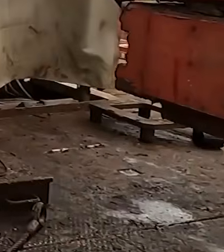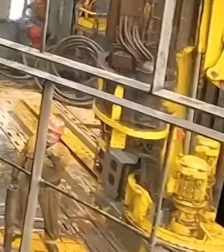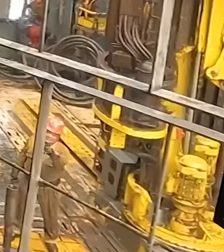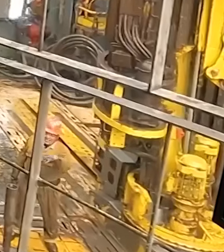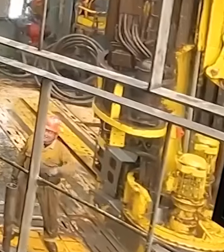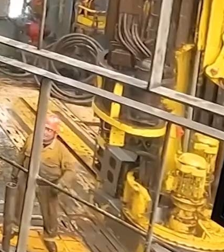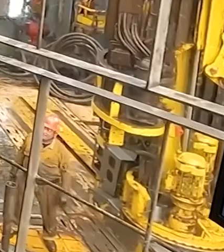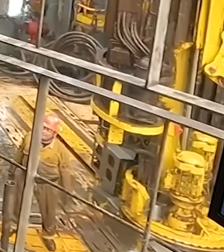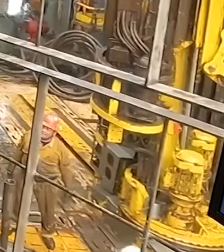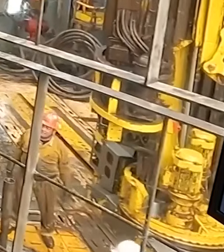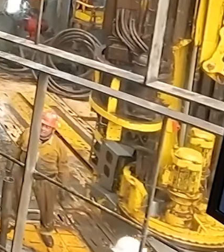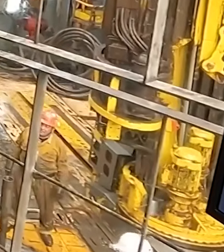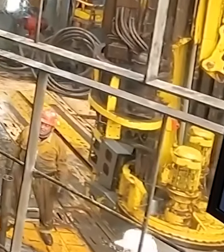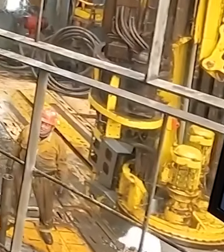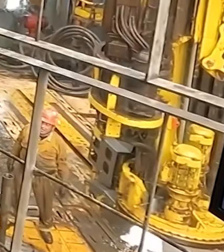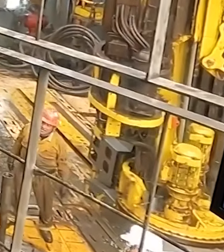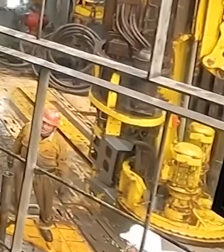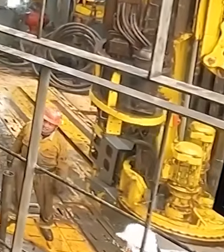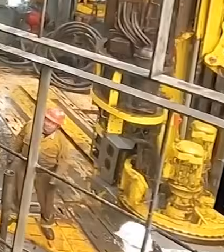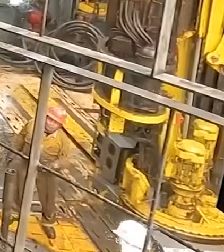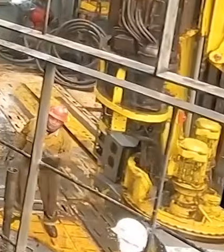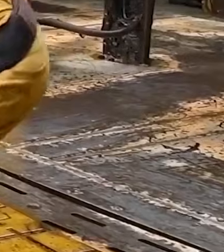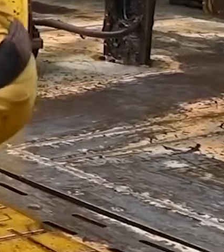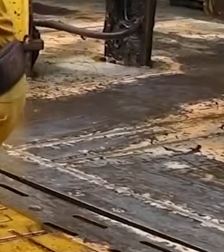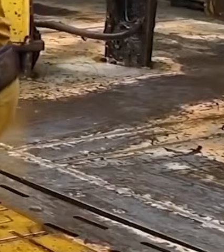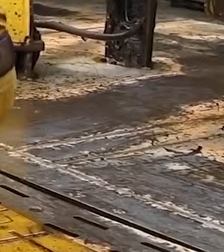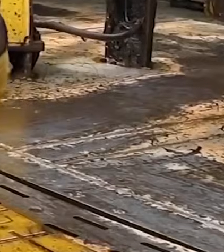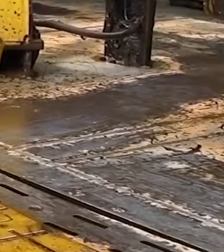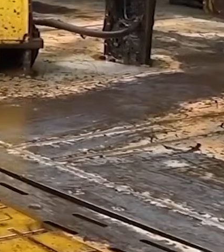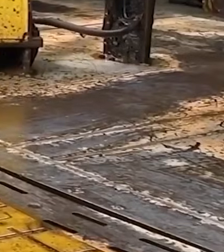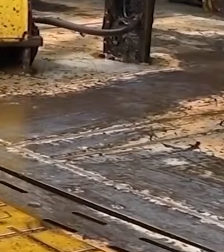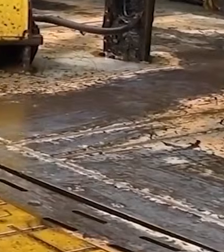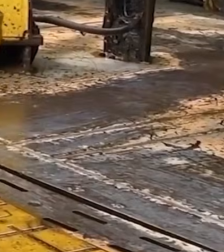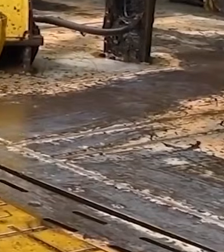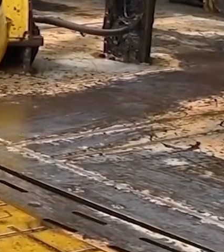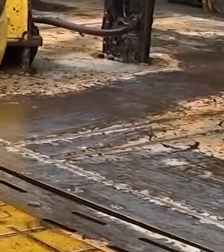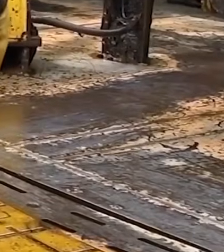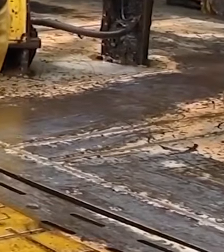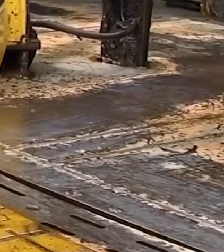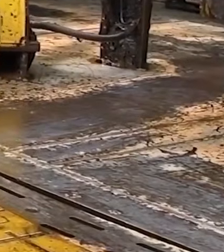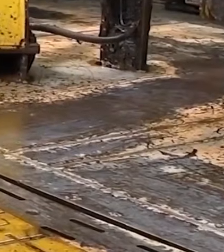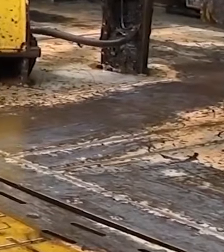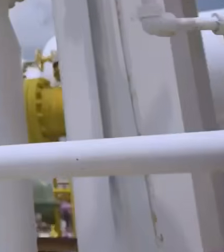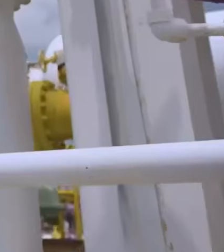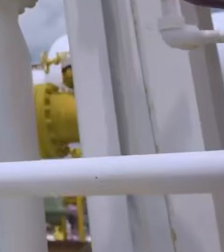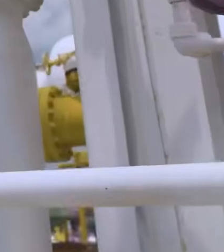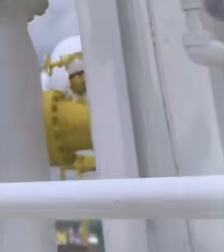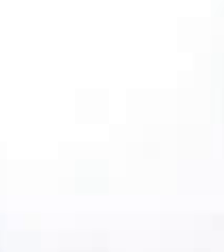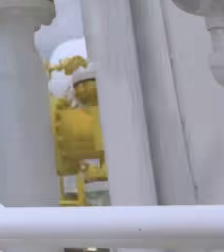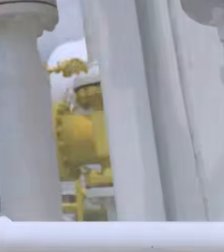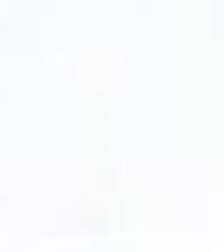en medio de la incertidumbre sobre los aranceles impuestos por Donald Trump la presidenta evitó